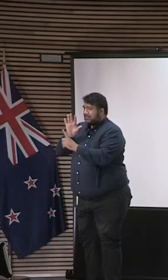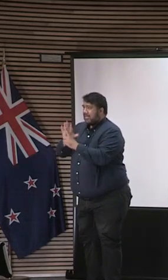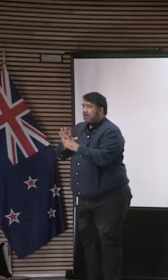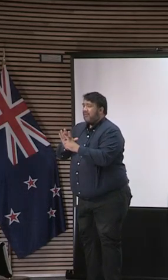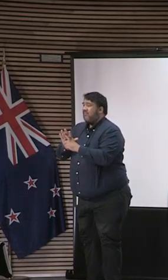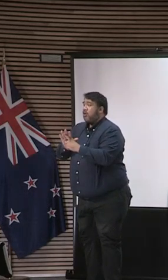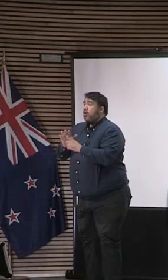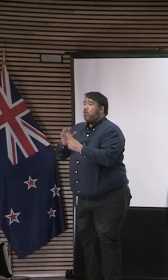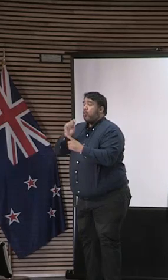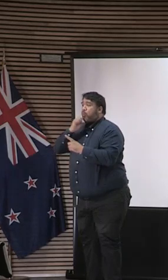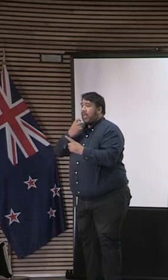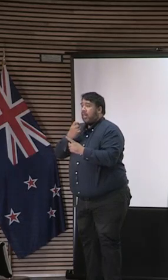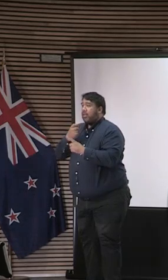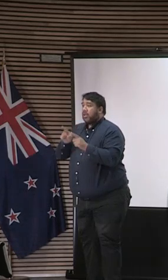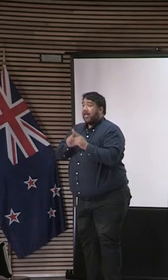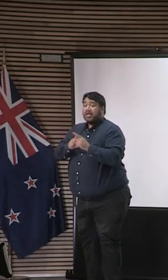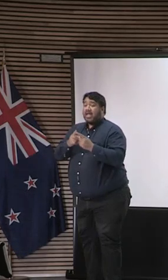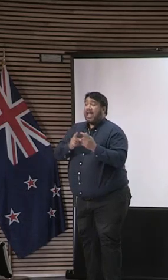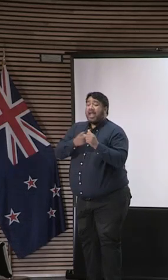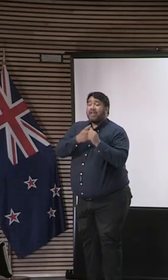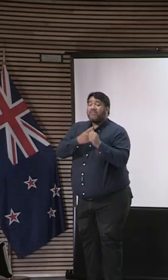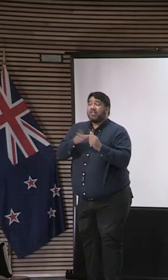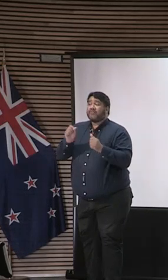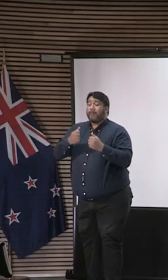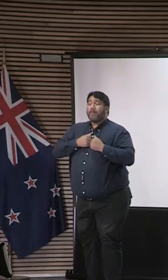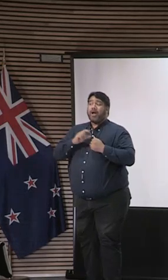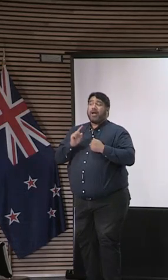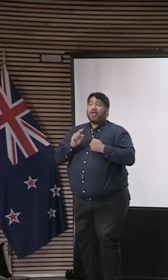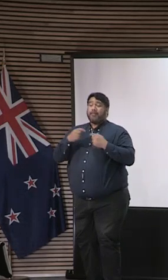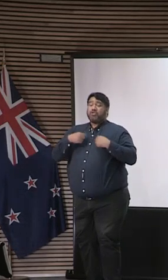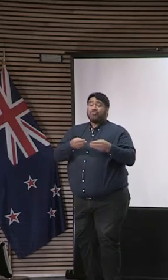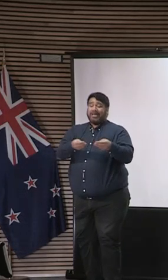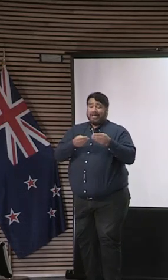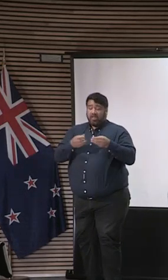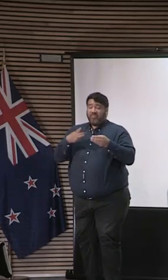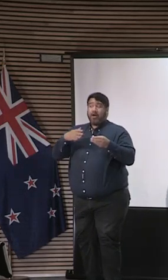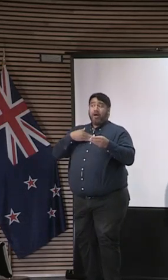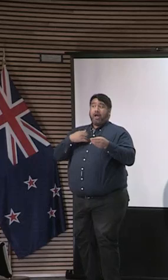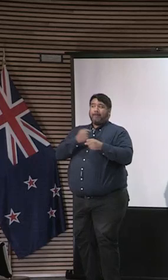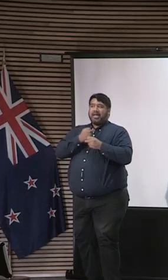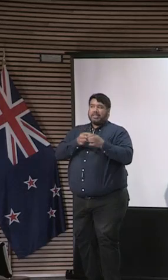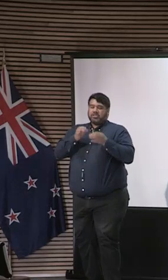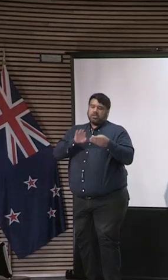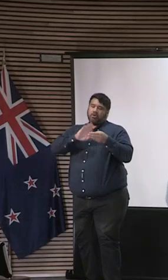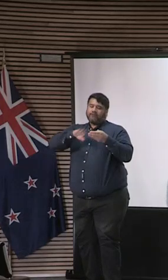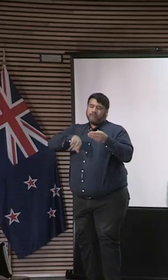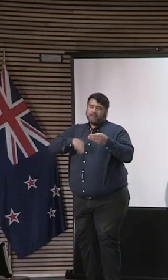whakaaro kia kaua e haere ki te Kapeneta? JACINDA ARDERN: Kaore,